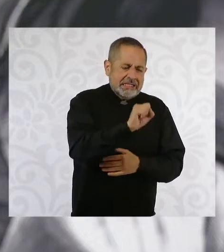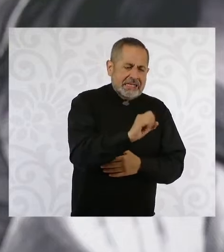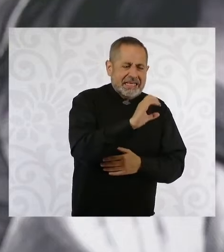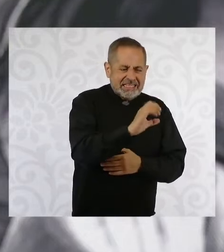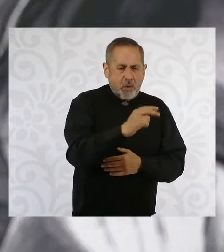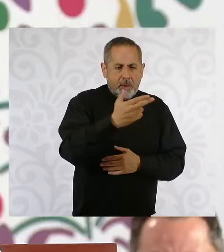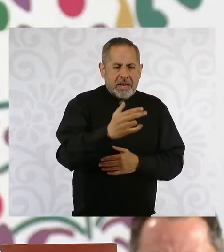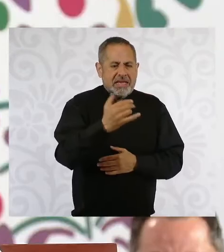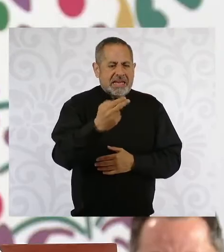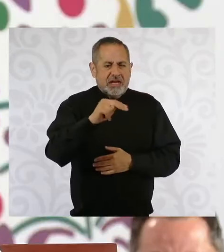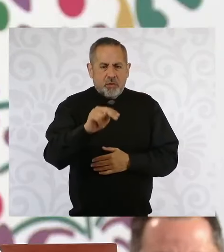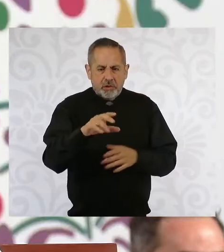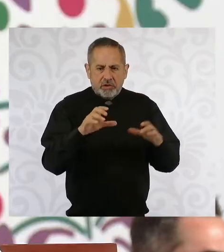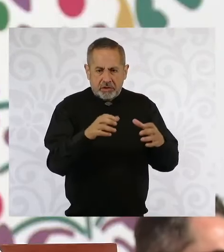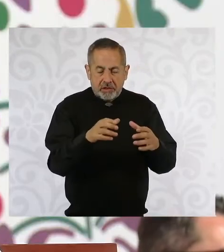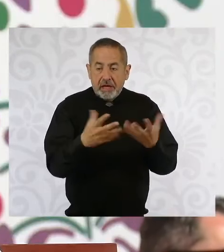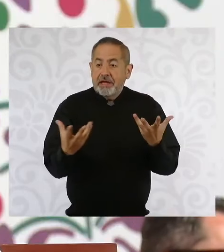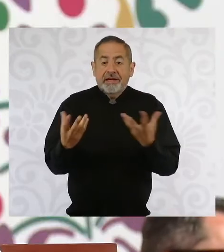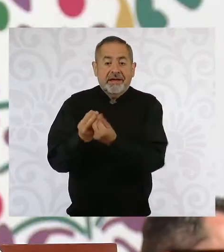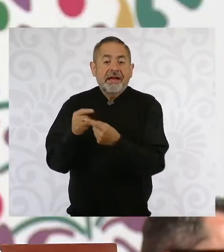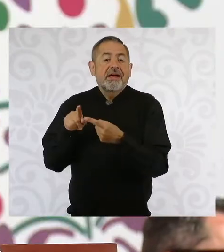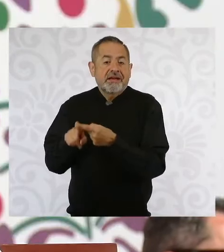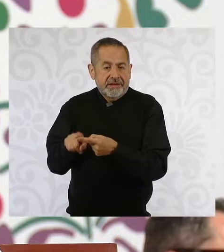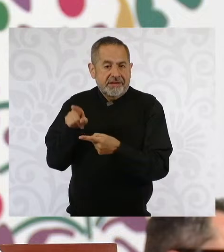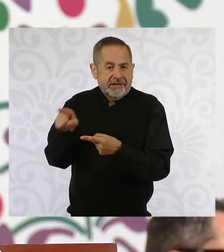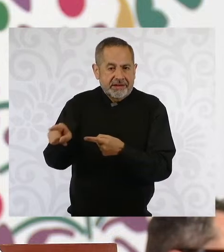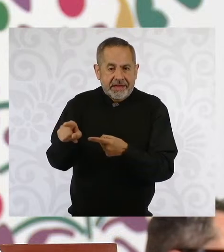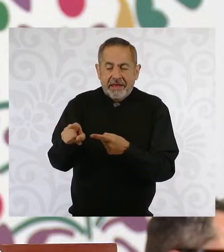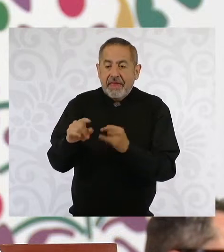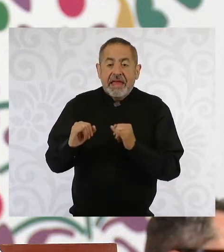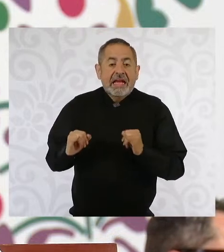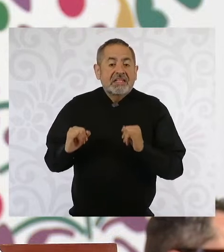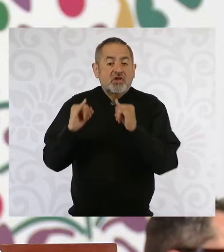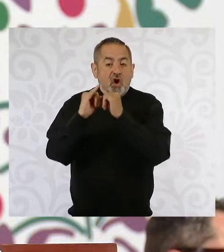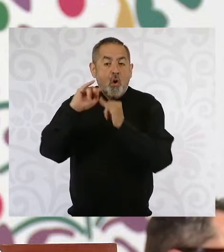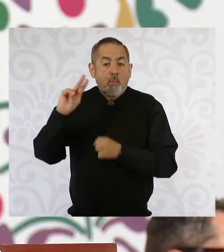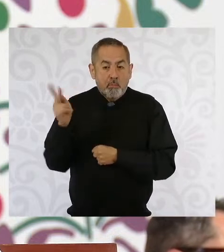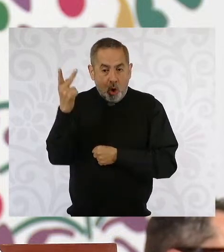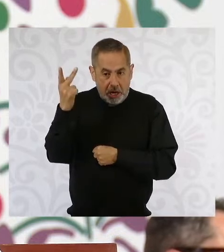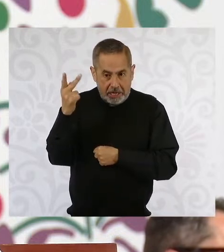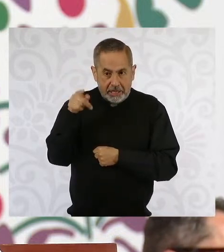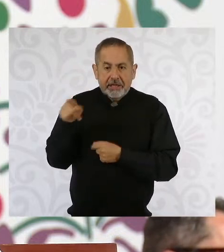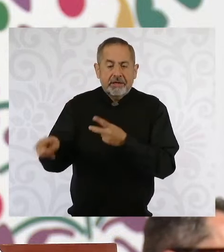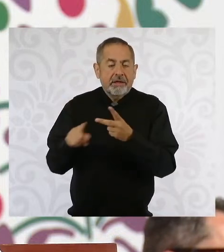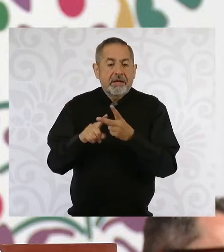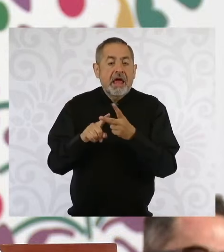de México el Instituto Tecnológico el Instituto técnico nacional y el Tecnológico Nacional de